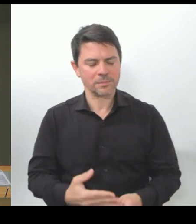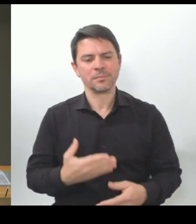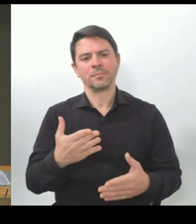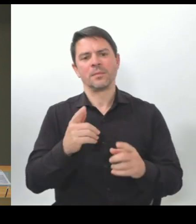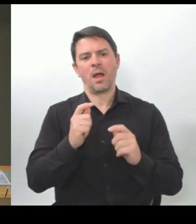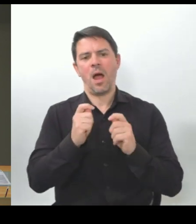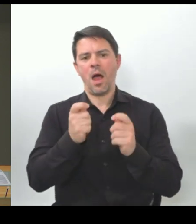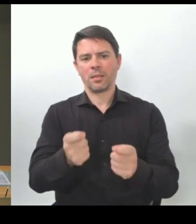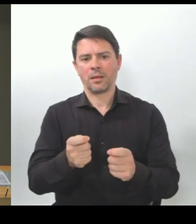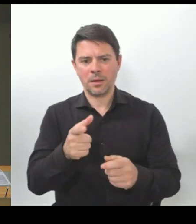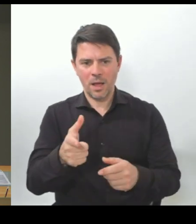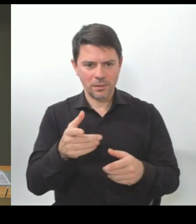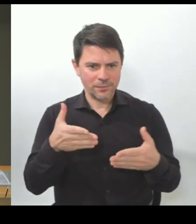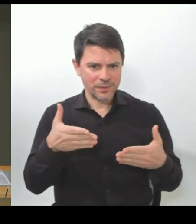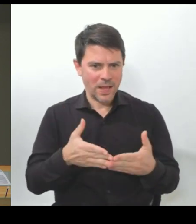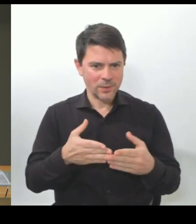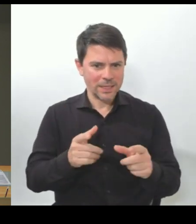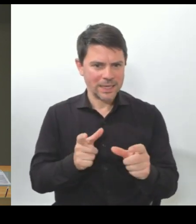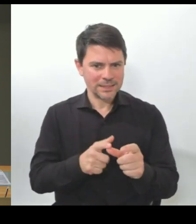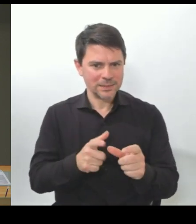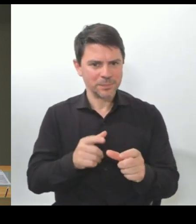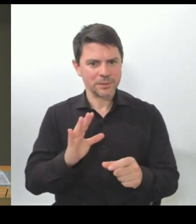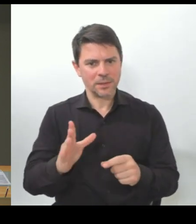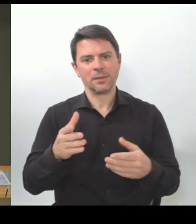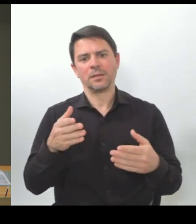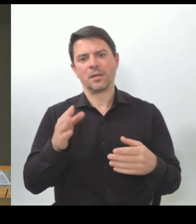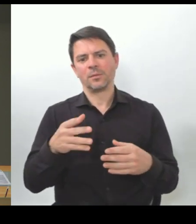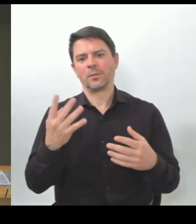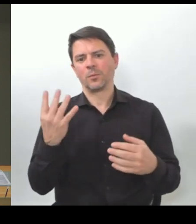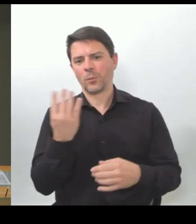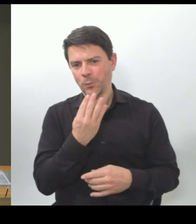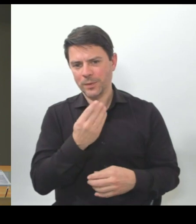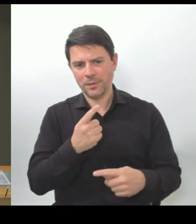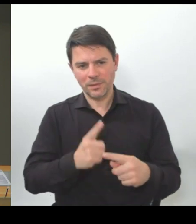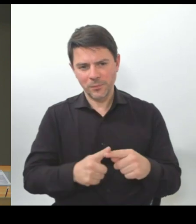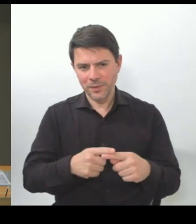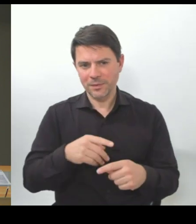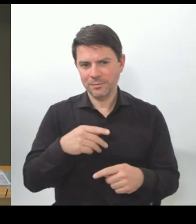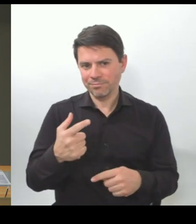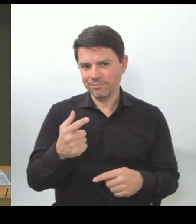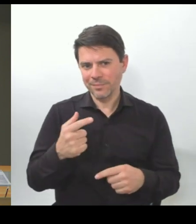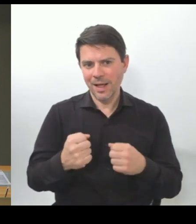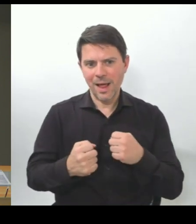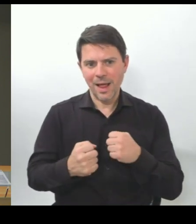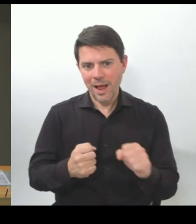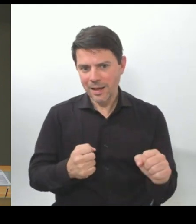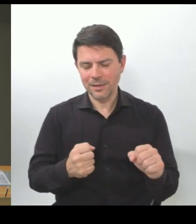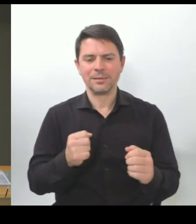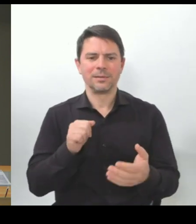Wer den Antrag gemäß der Beschlussempfehlung auf Drucksache 190803 mit Änderungen annehmen möchte, den bitte ich jetzt um das Handzeichen.